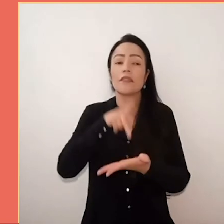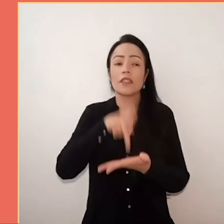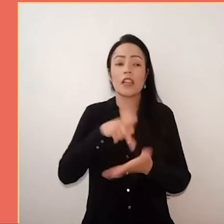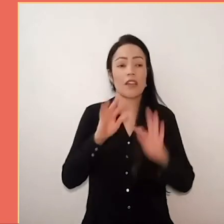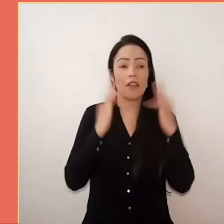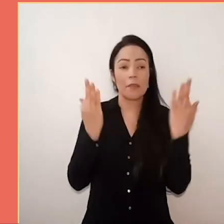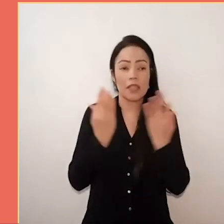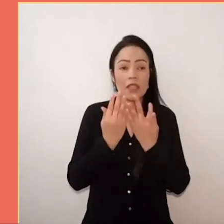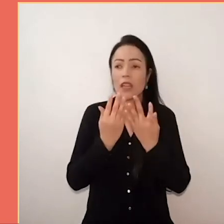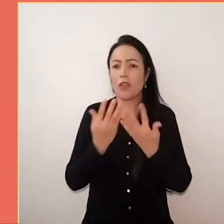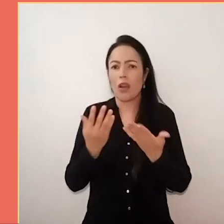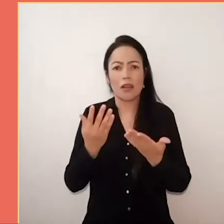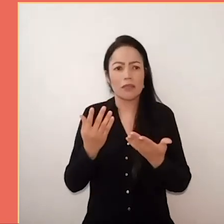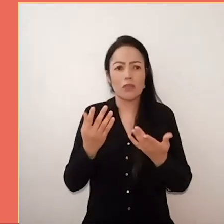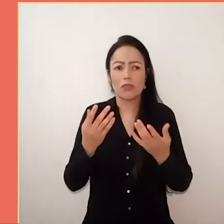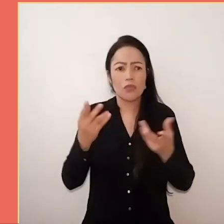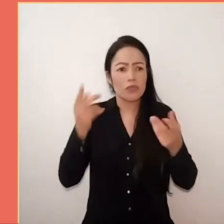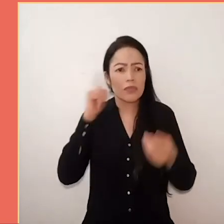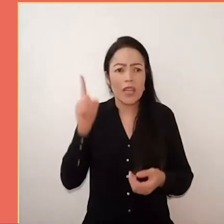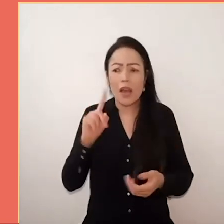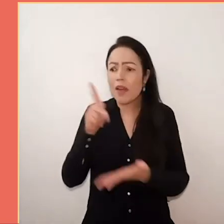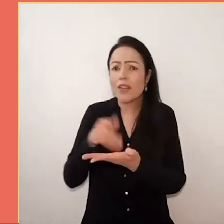não leva em conta a realidade, não leva em conta quem nós somos?